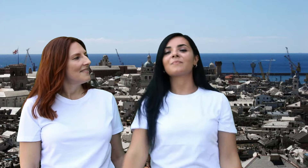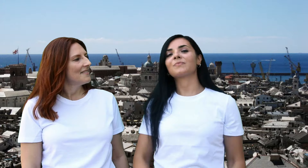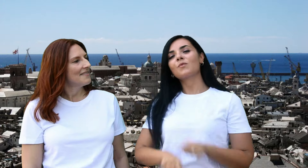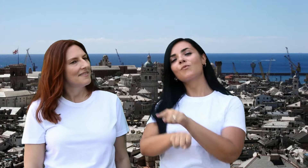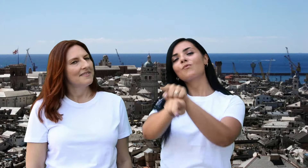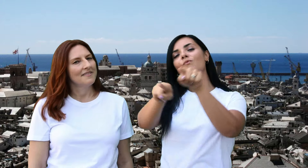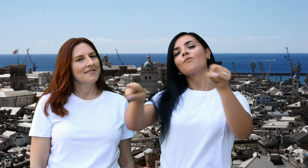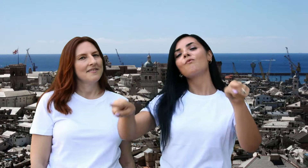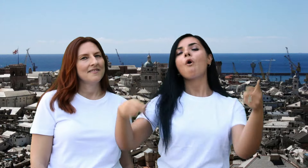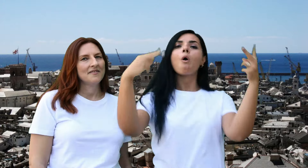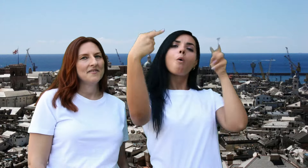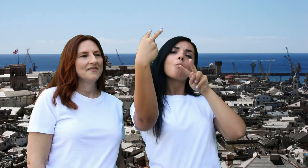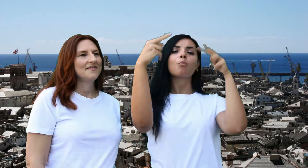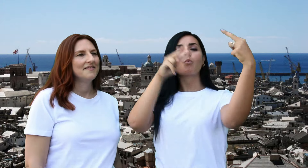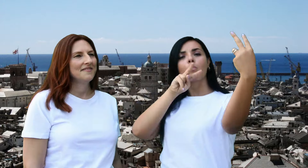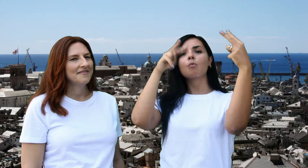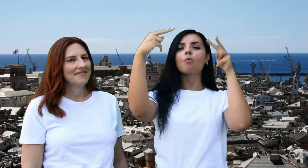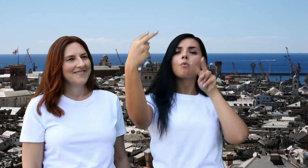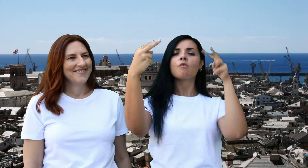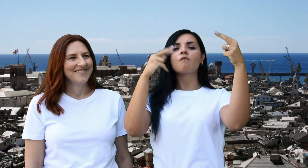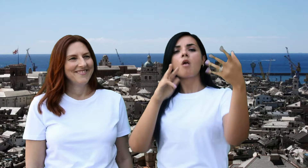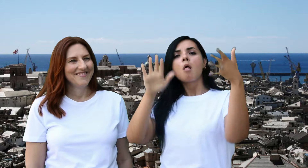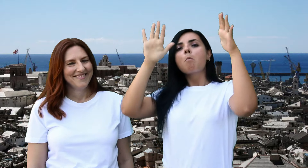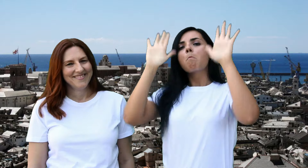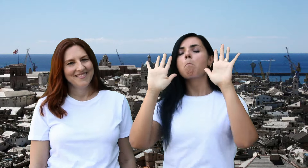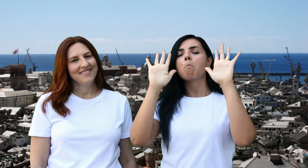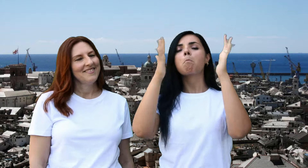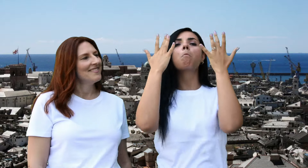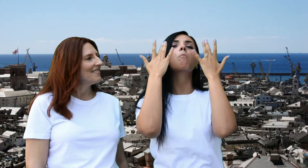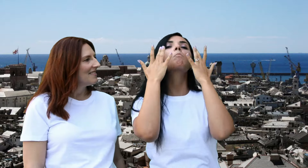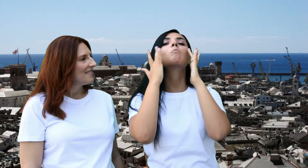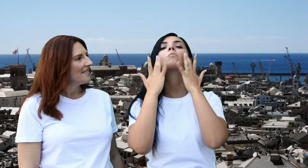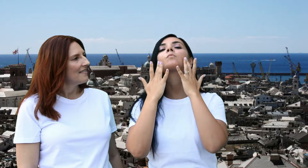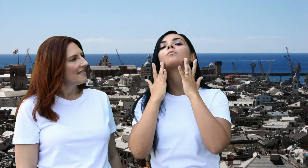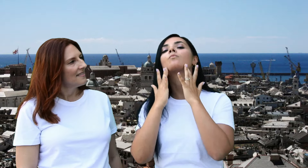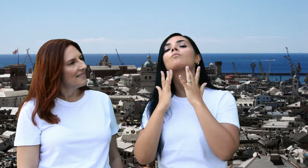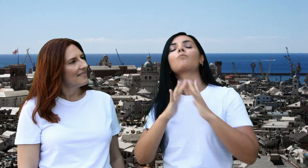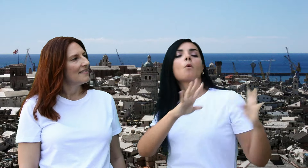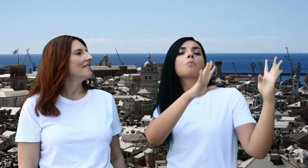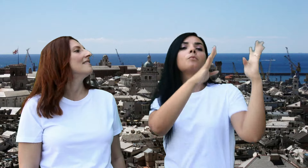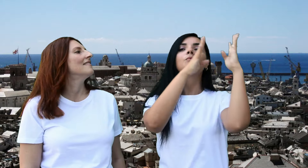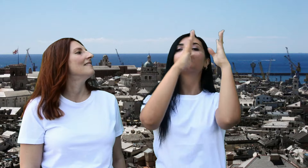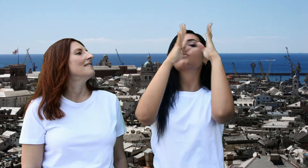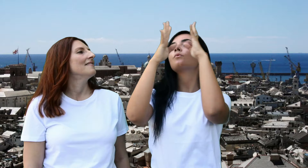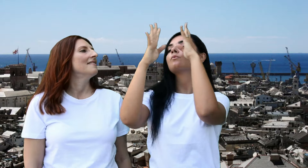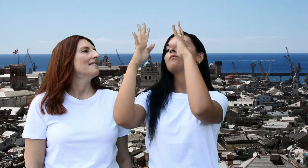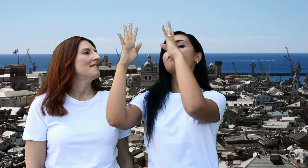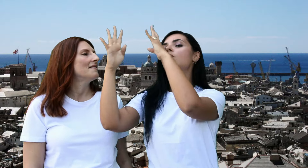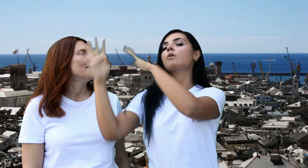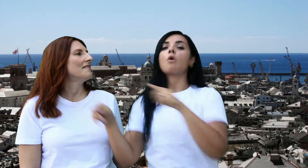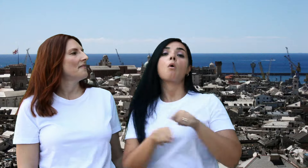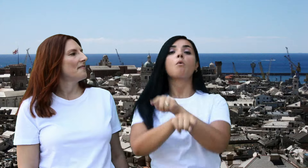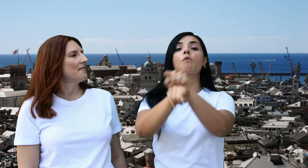Persone che vanno con mille punti di vista differenti, ma rischiando di perder di vista cose a cui stare attenti